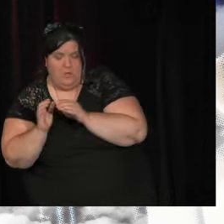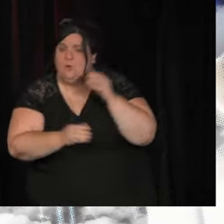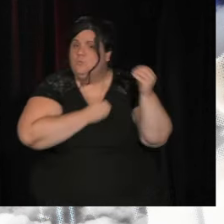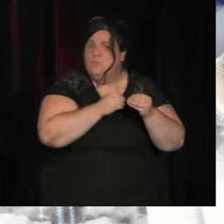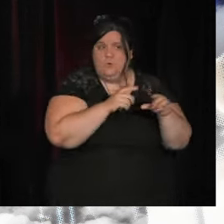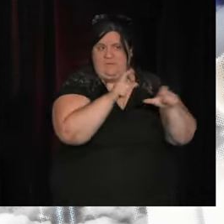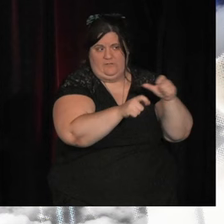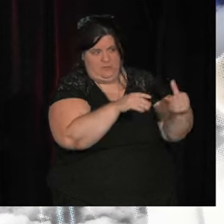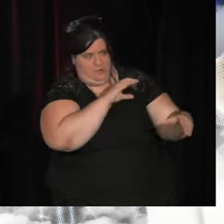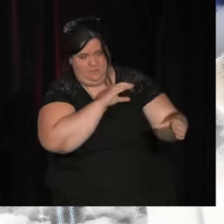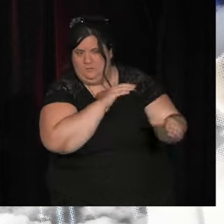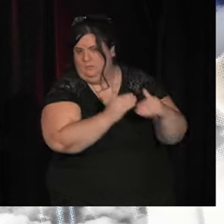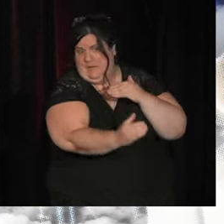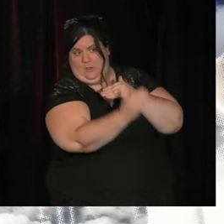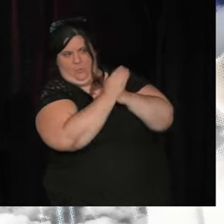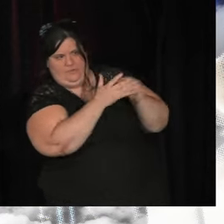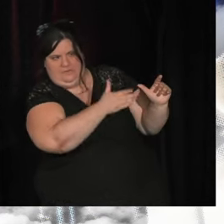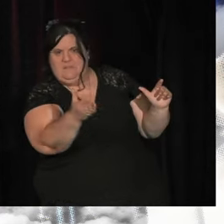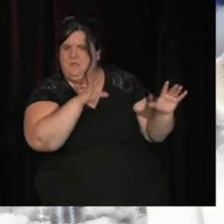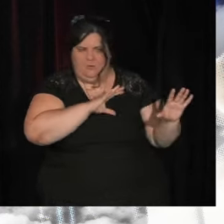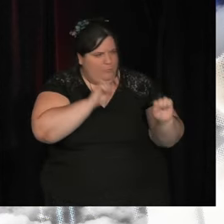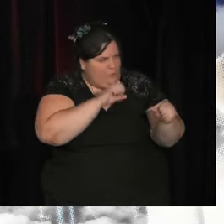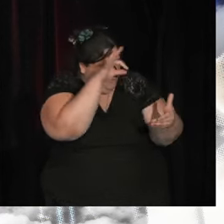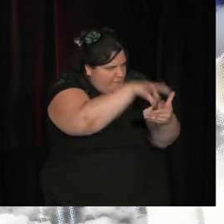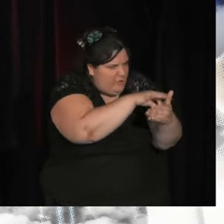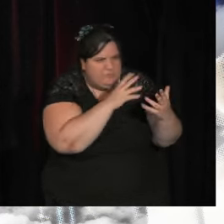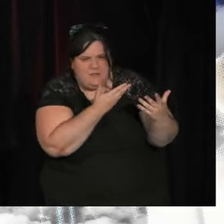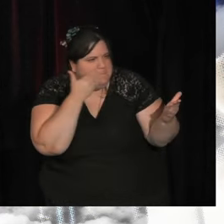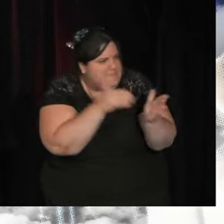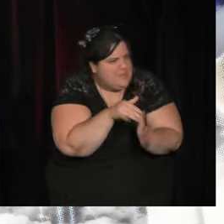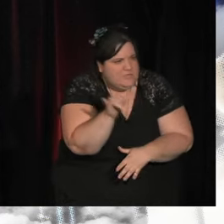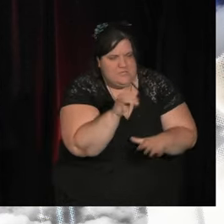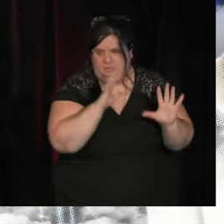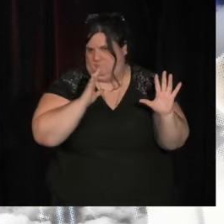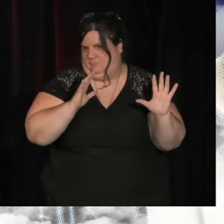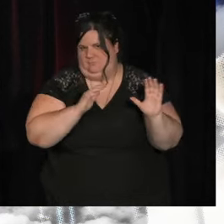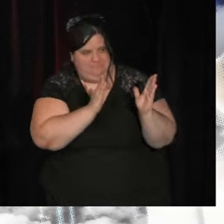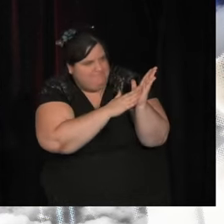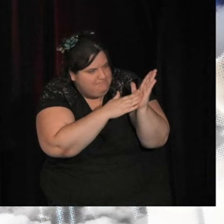Il y avait un côté un petit peu, pas célébration, mais un peu communion où on récompensait des gens.